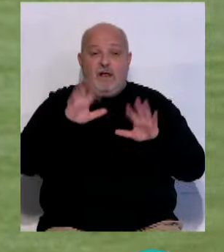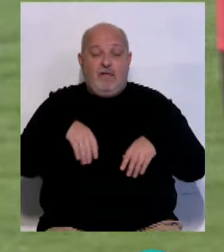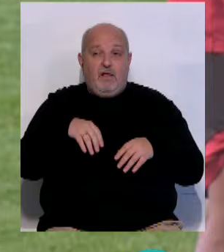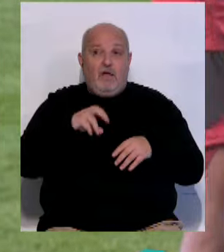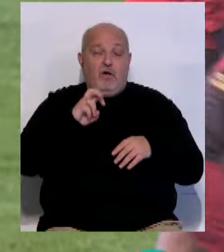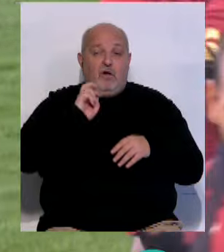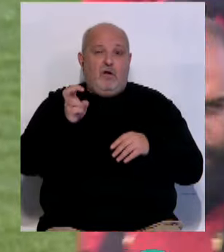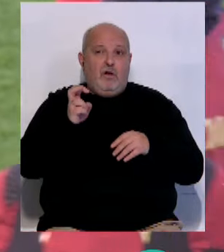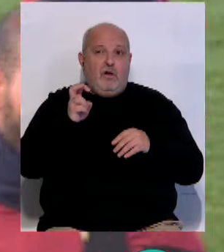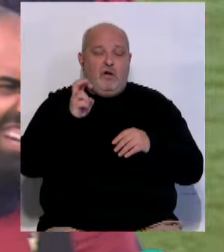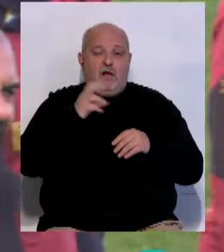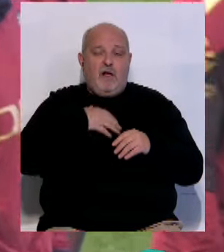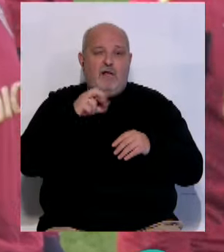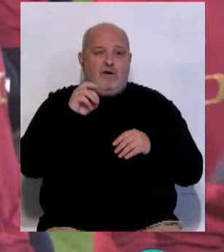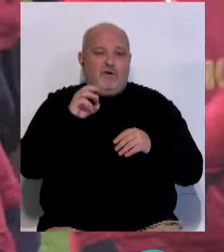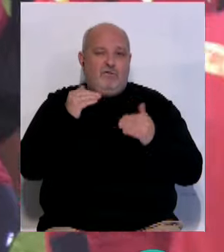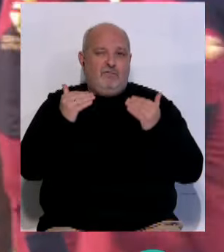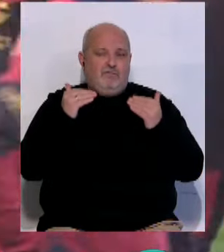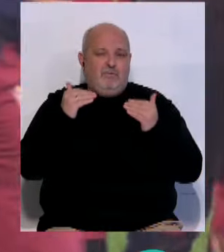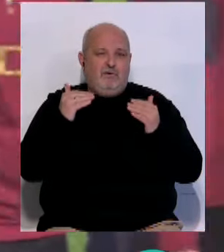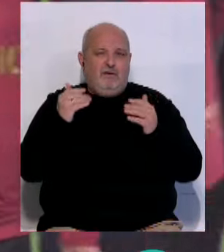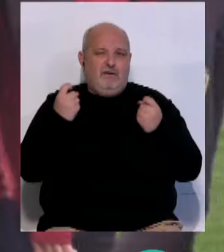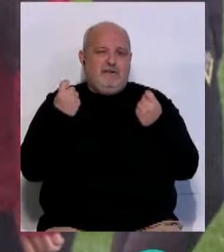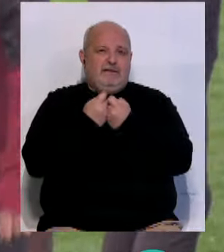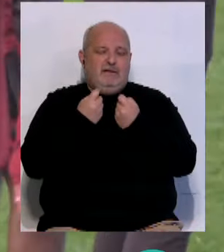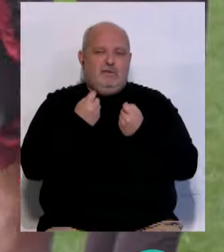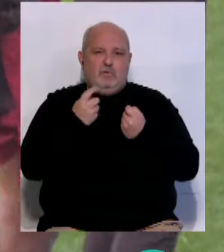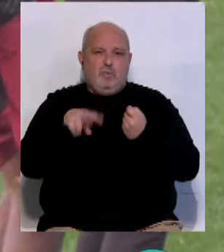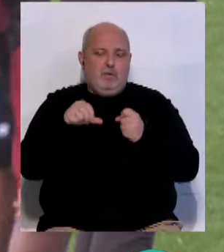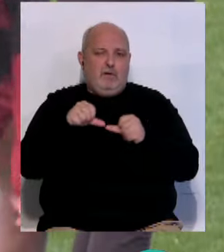hubiera convencido a Álvaro en esa relación que mantienen ambos nunca hubiéramos visto